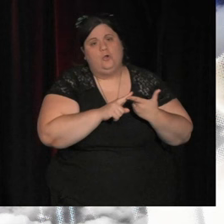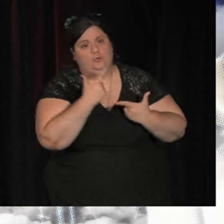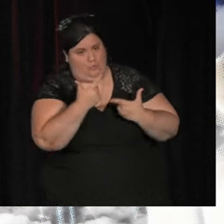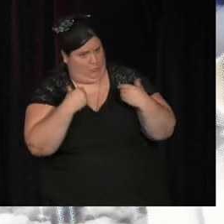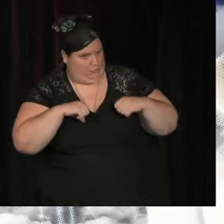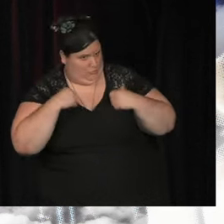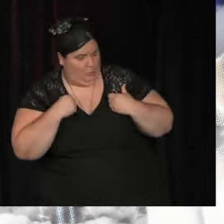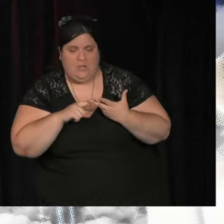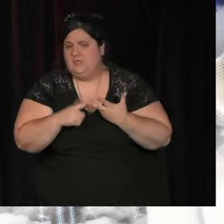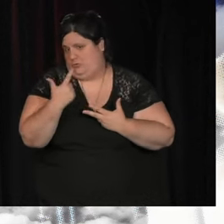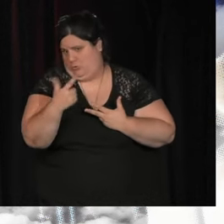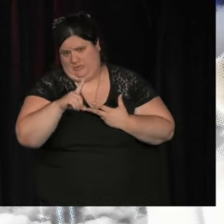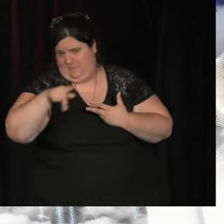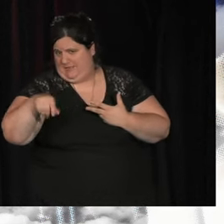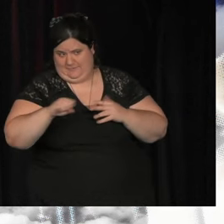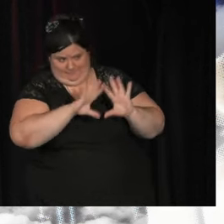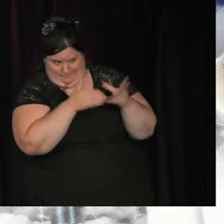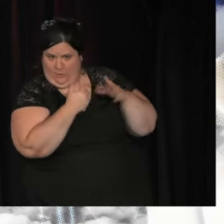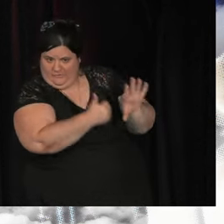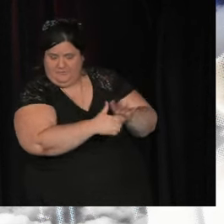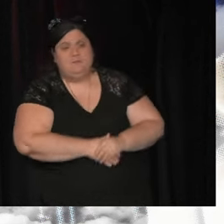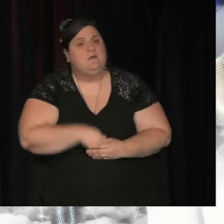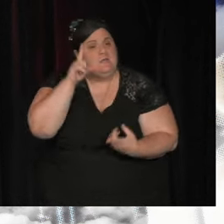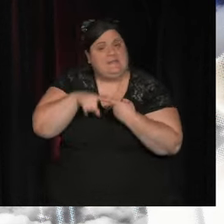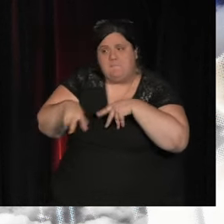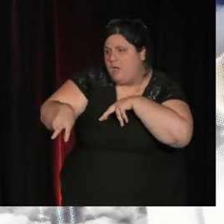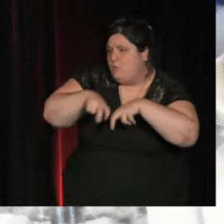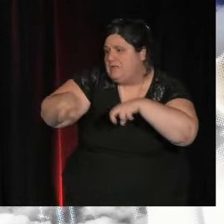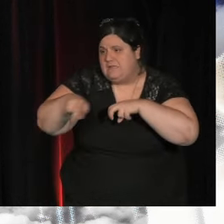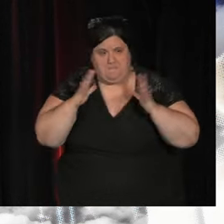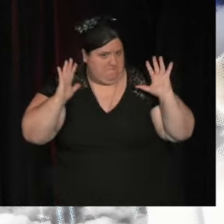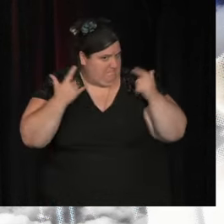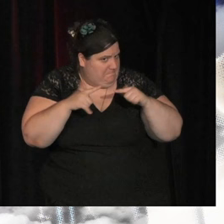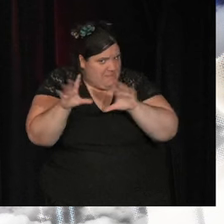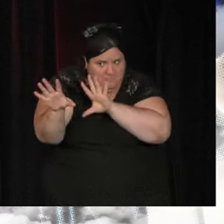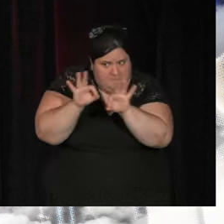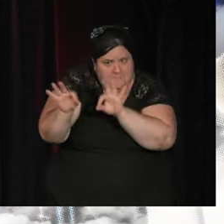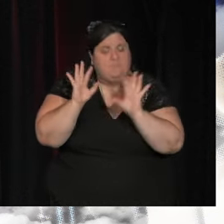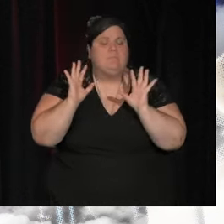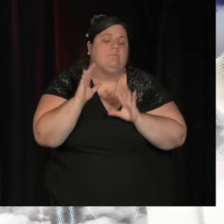potentiellement n'importe quelle classe et ça, ce n'est pas le jeu qui te le dit, c'est évident. Mais comme tu disais, le level design peut avoir des niveaux